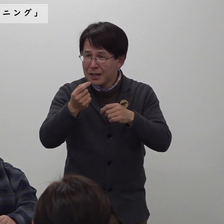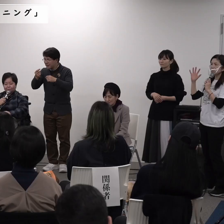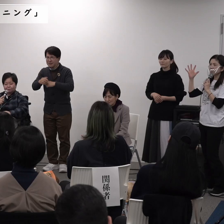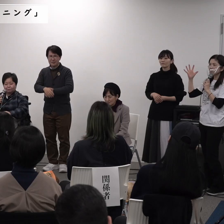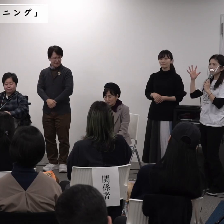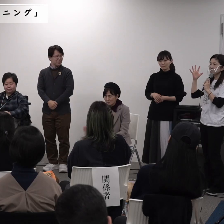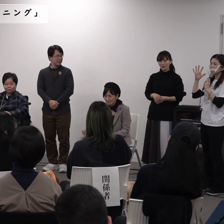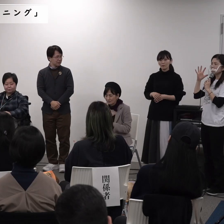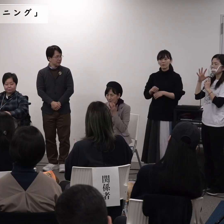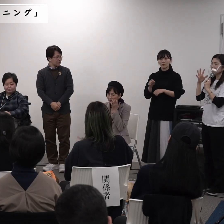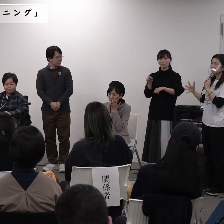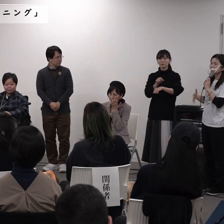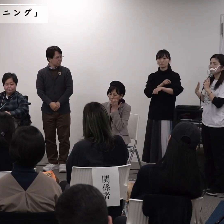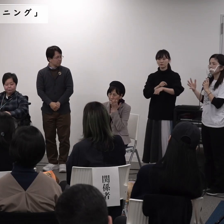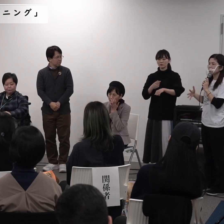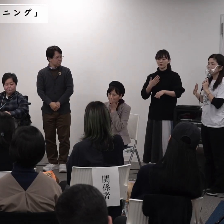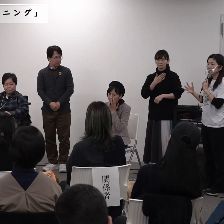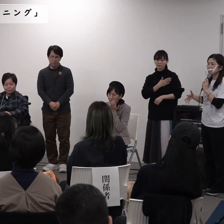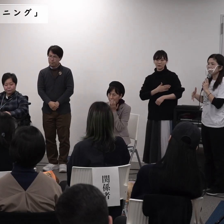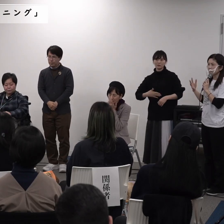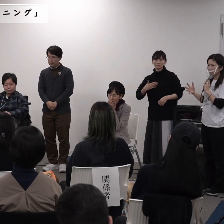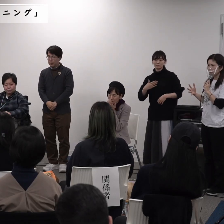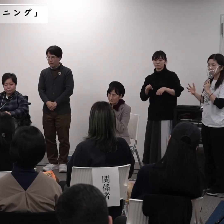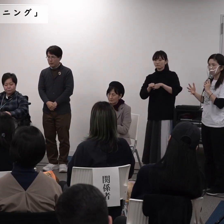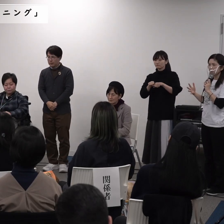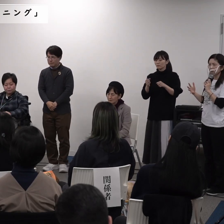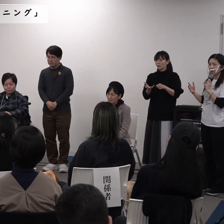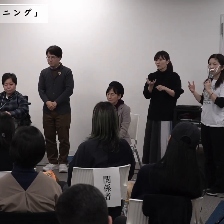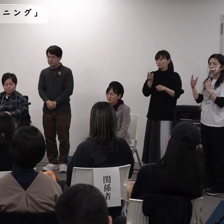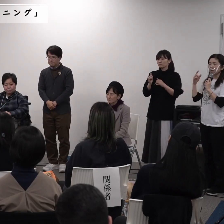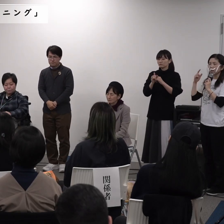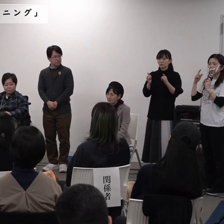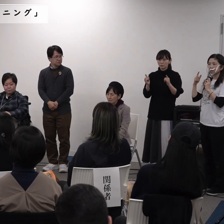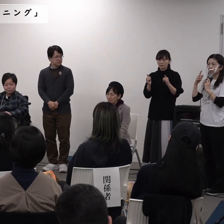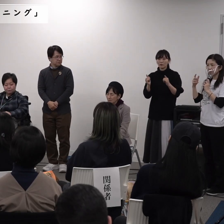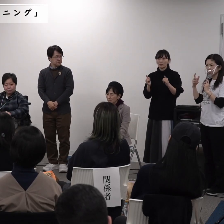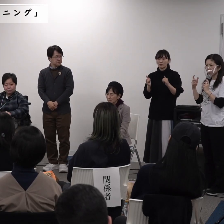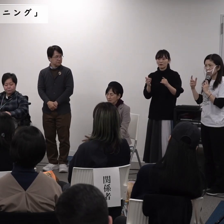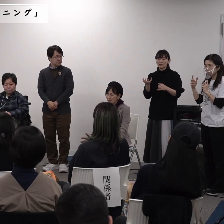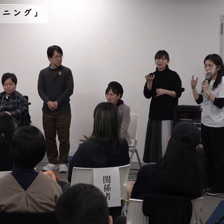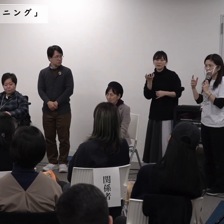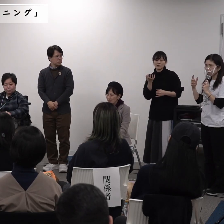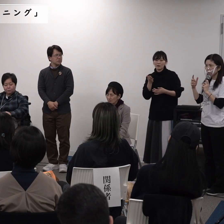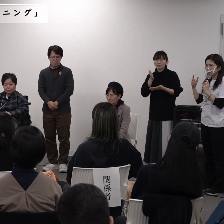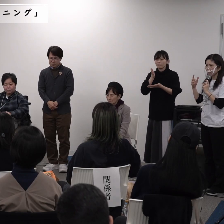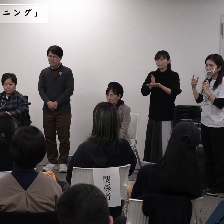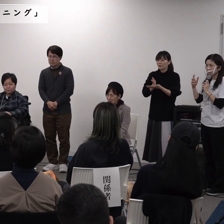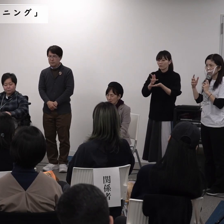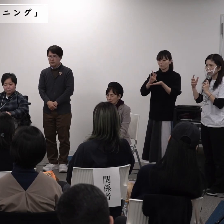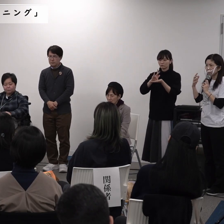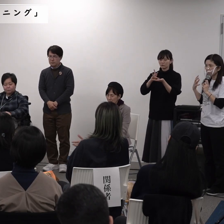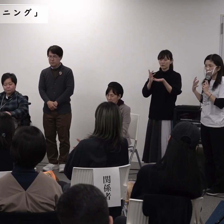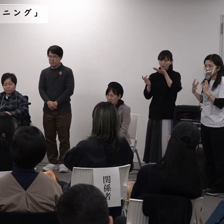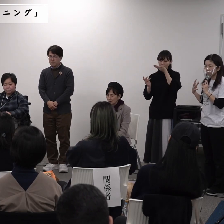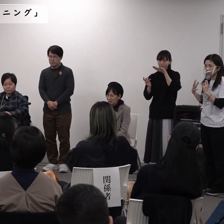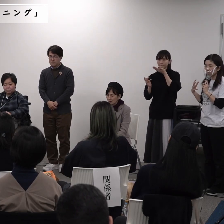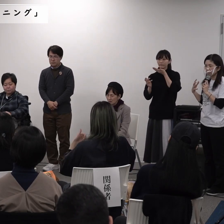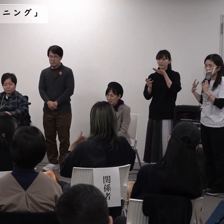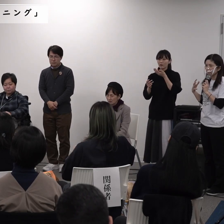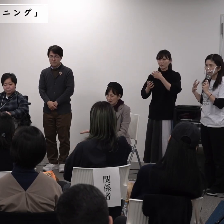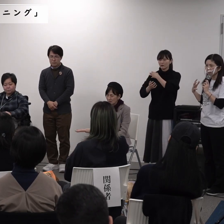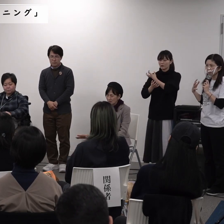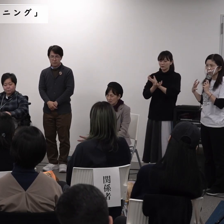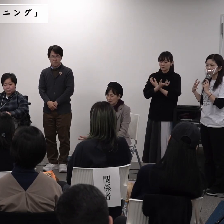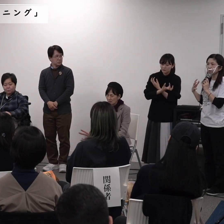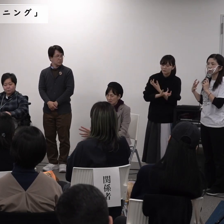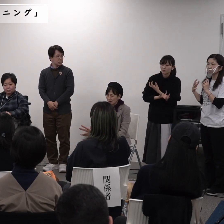橋爪）あの特に肢体不自由の方って 痛み止めを飲まないといろんな ところ痛かったりするんですよね